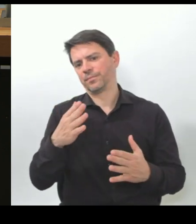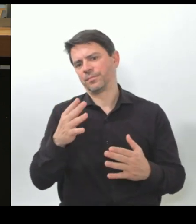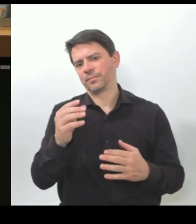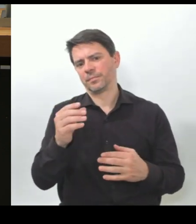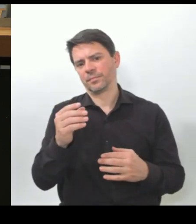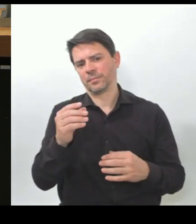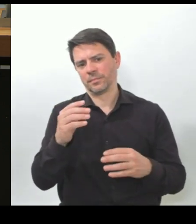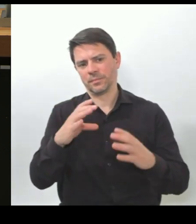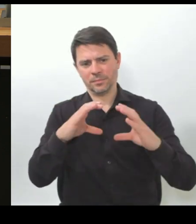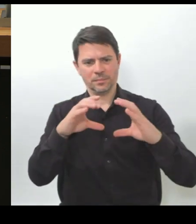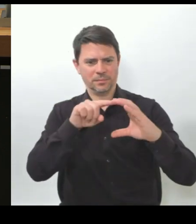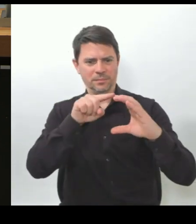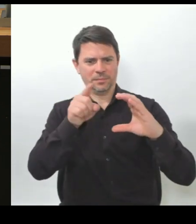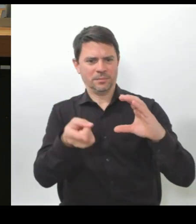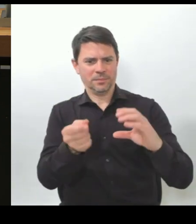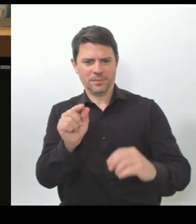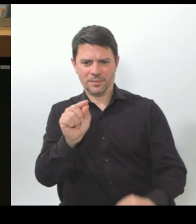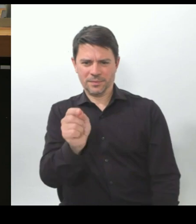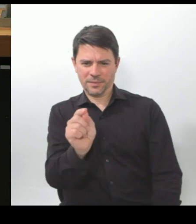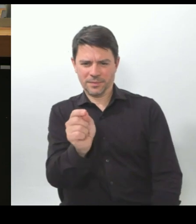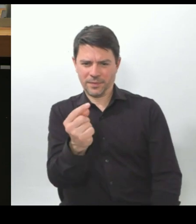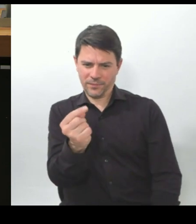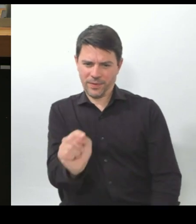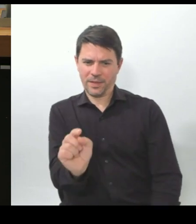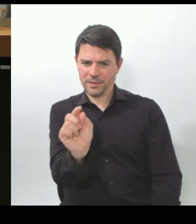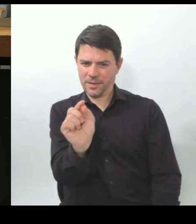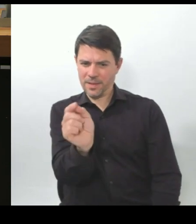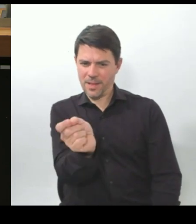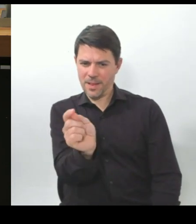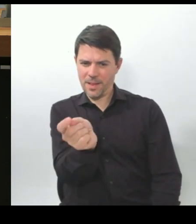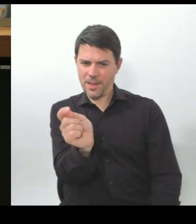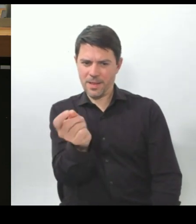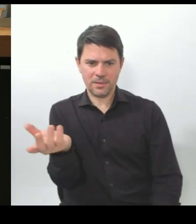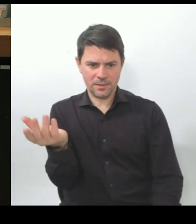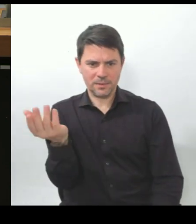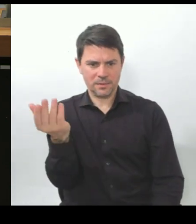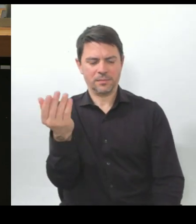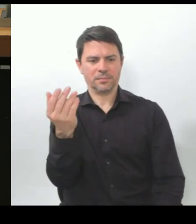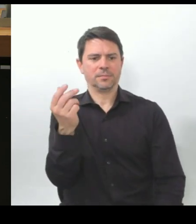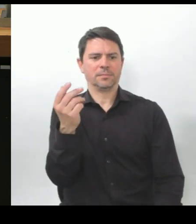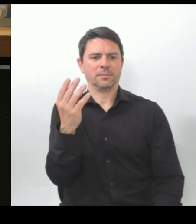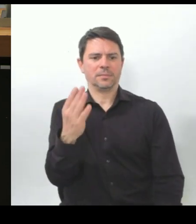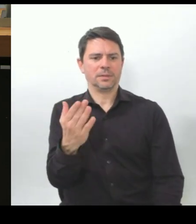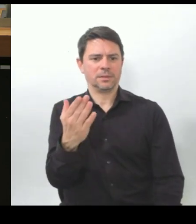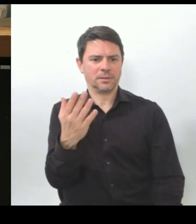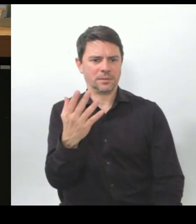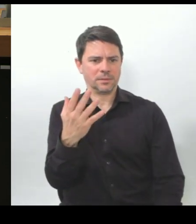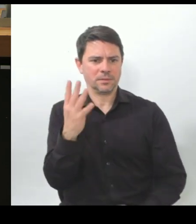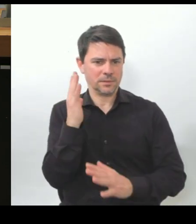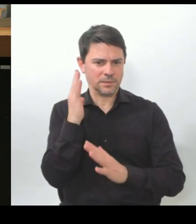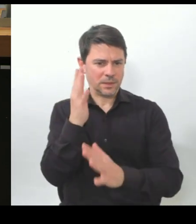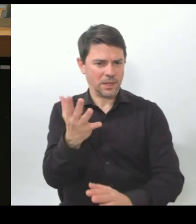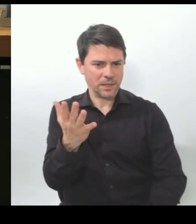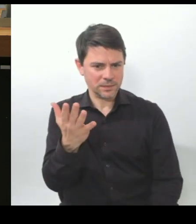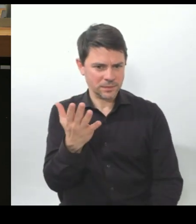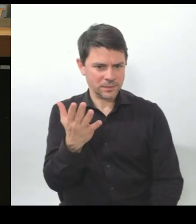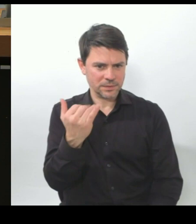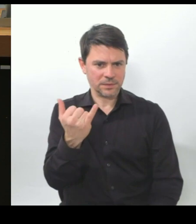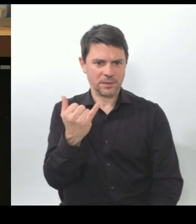Jetzt haben sie 2030. Bis heute hat noch niemand darüber nachgedacht, die nur thematisch vielleicht in die Nähe zu bringen, weil wir wissen ja, 30